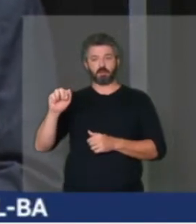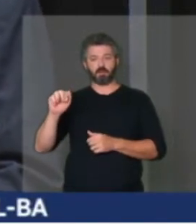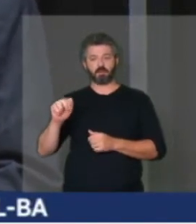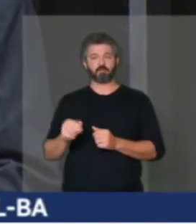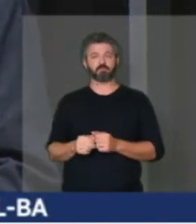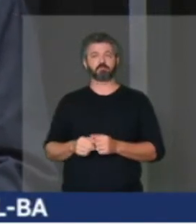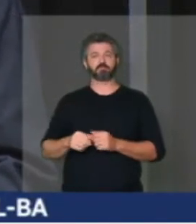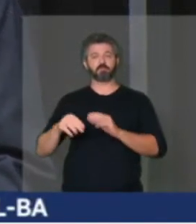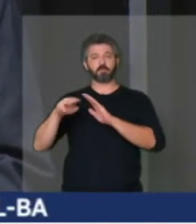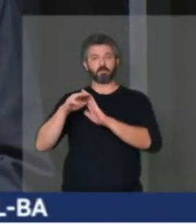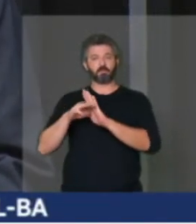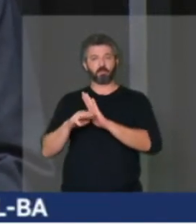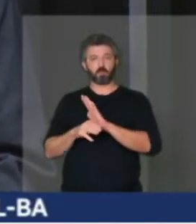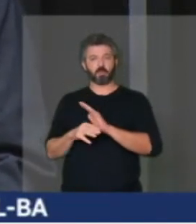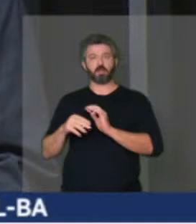É ... DESSE GRANDE PROGRAMA PRÓANTD AR, É IMPORTANTE QUE